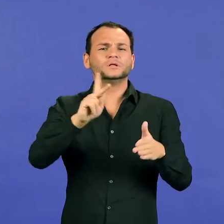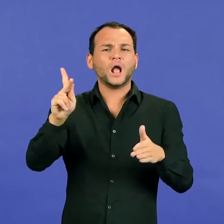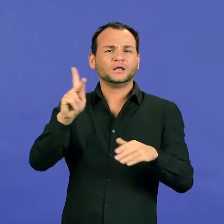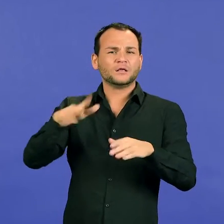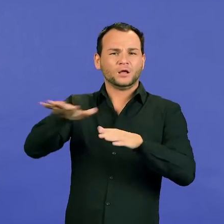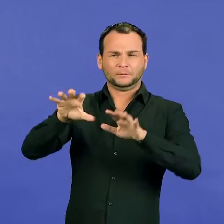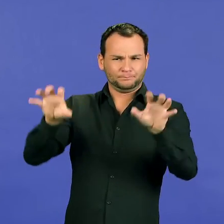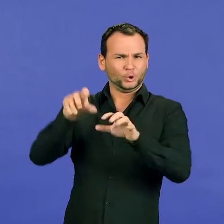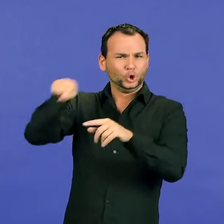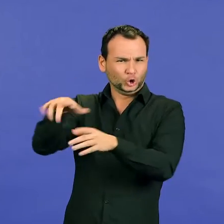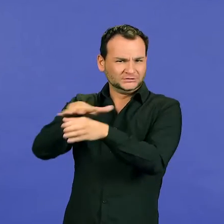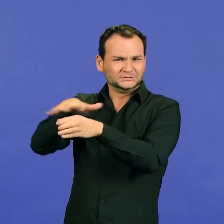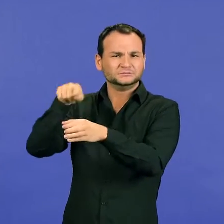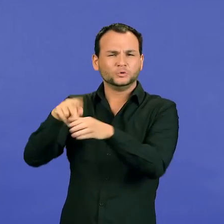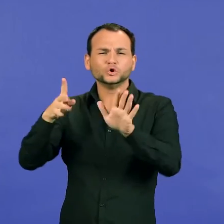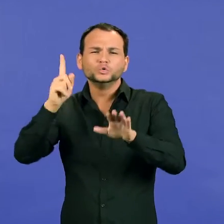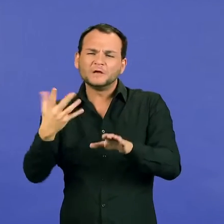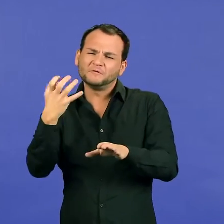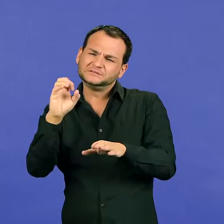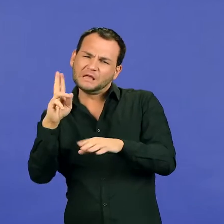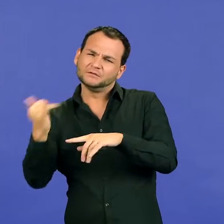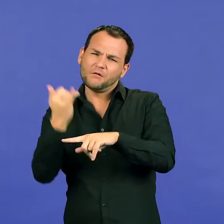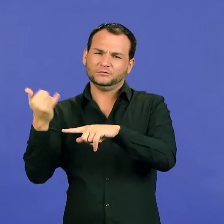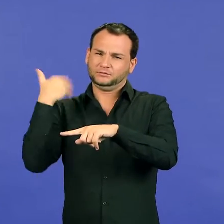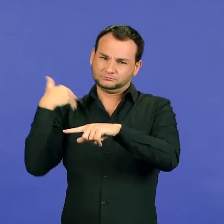der Bungalow Kahlenbusch aus den 1950er Jahren.